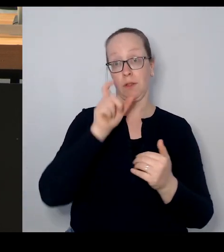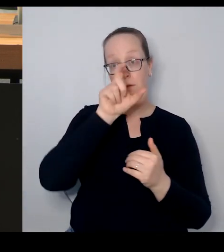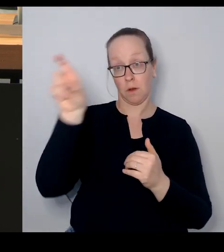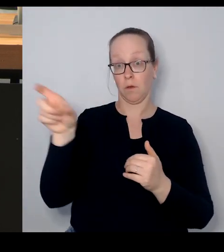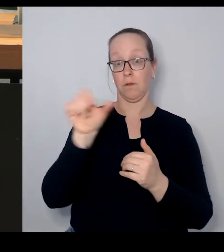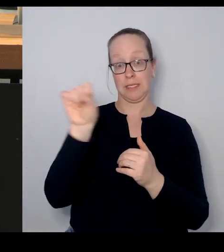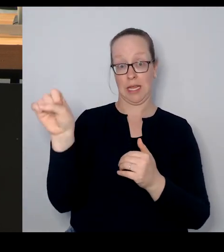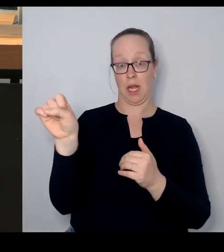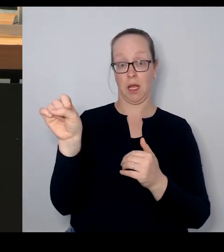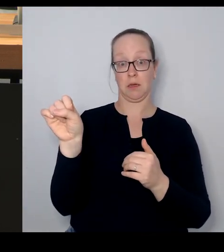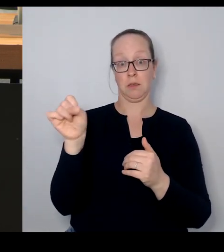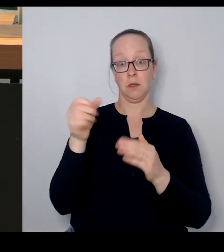Danke.